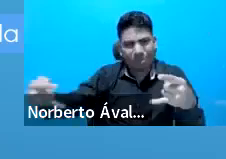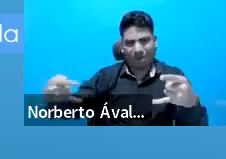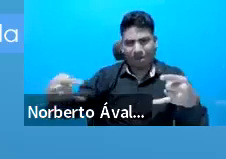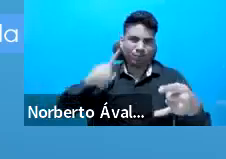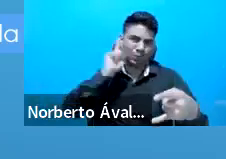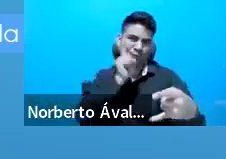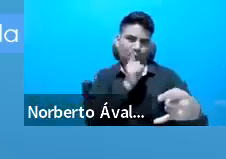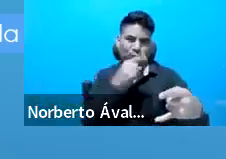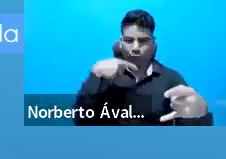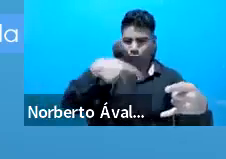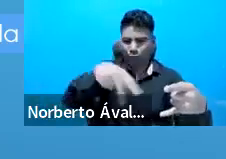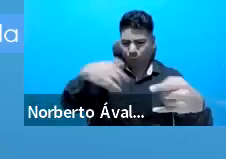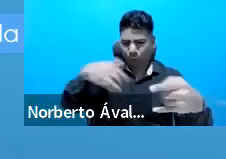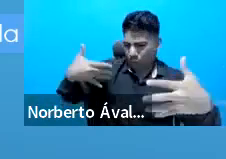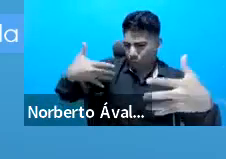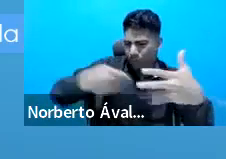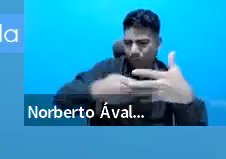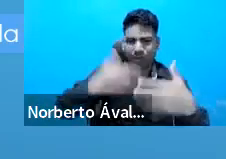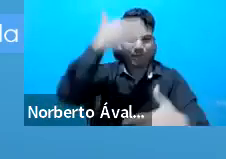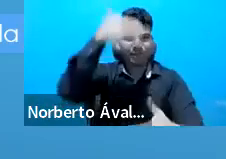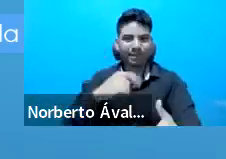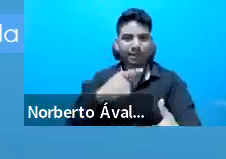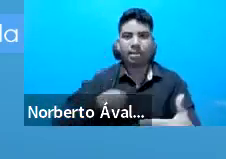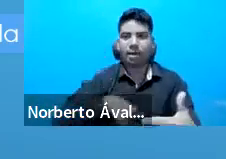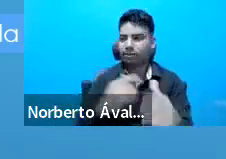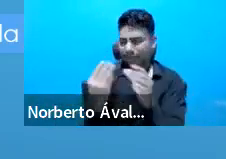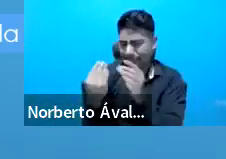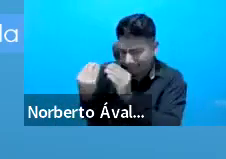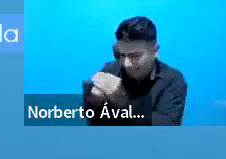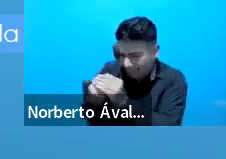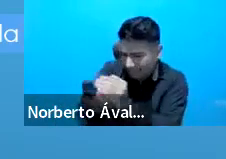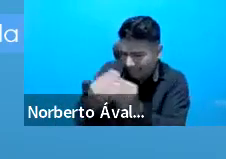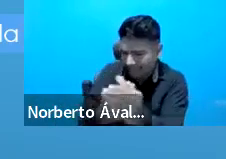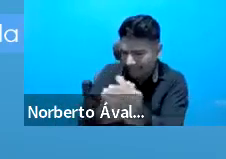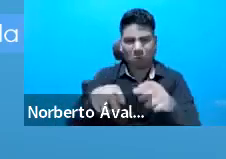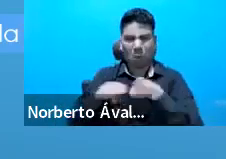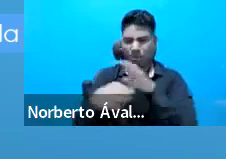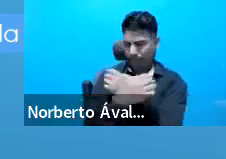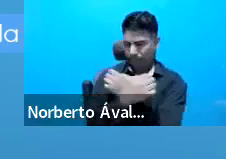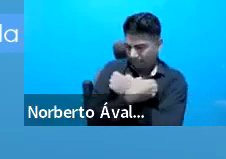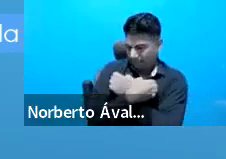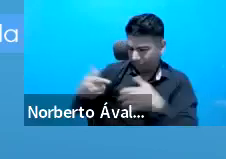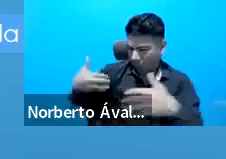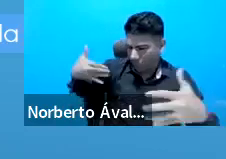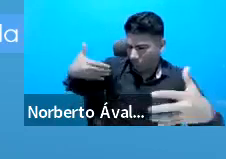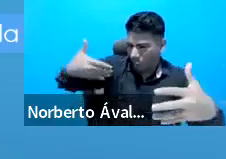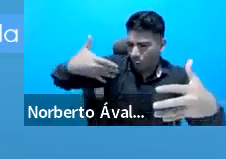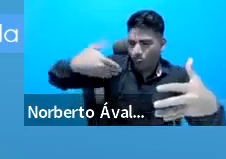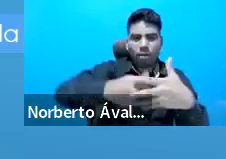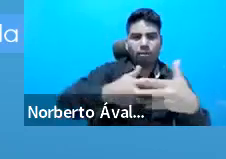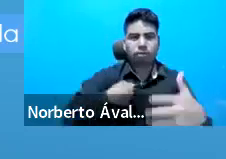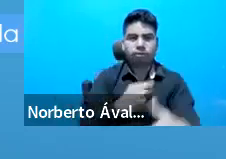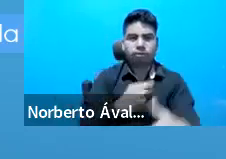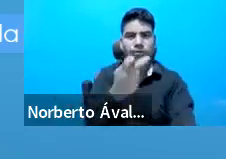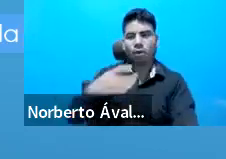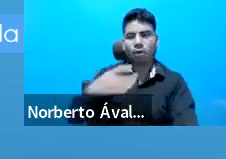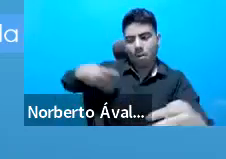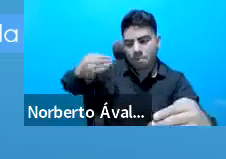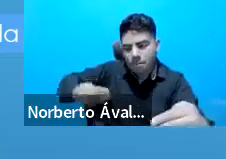la parte histórica para entenderlo. tender realmente qué significaba la educación de las de las personas sordas a lo largo del tiempo y largo del tiempo y entonces